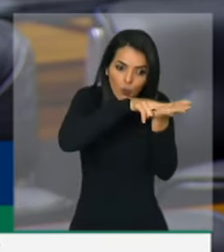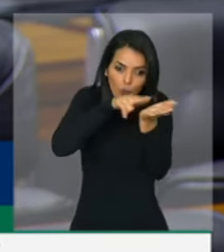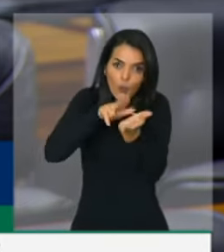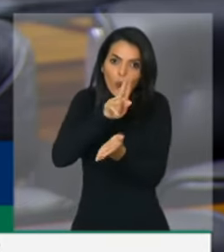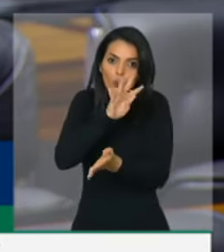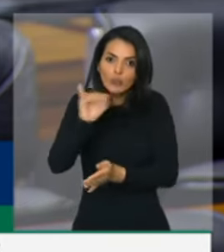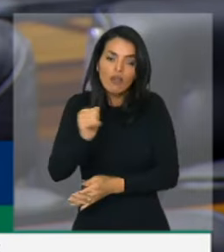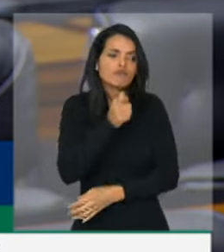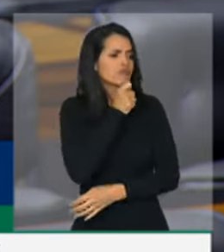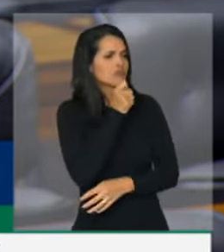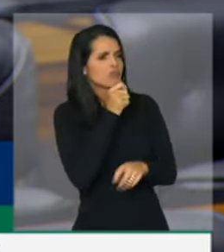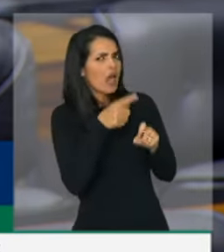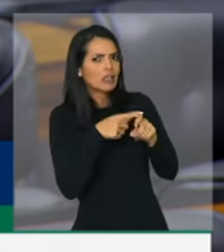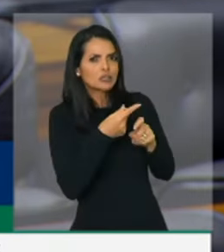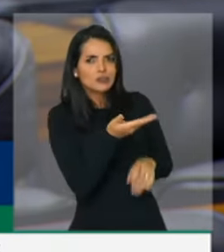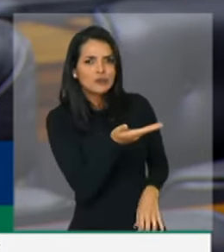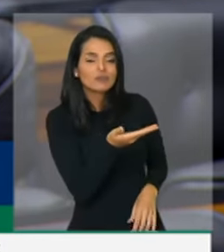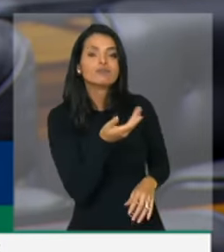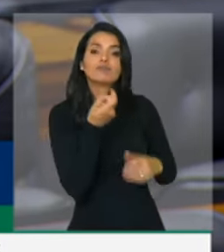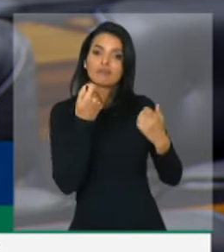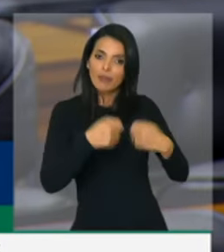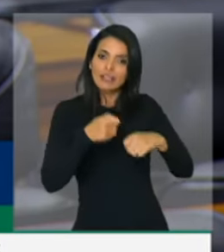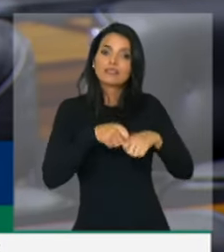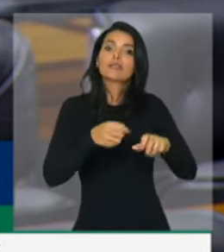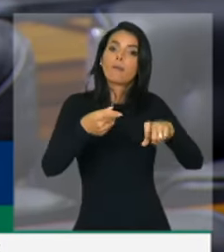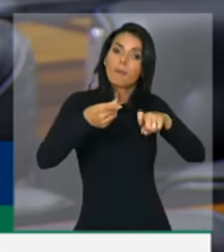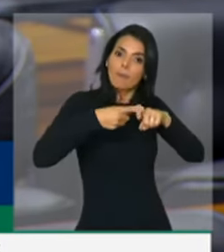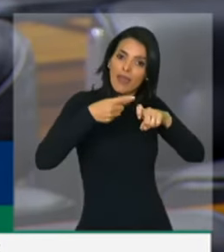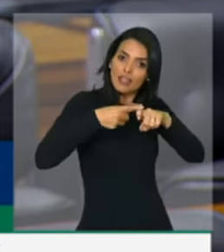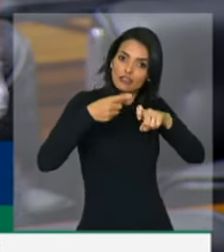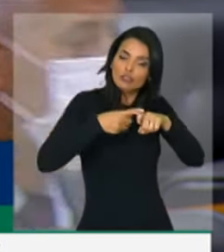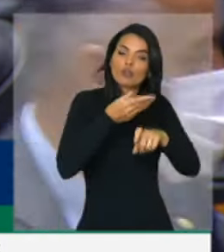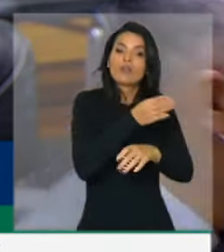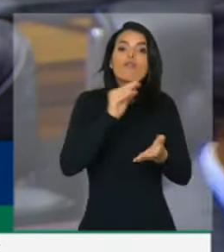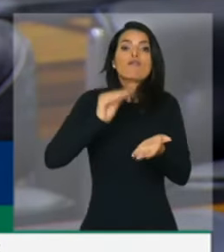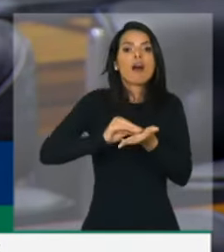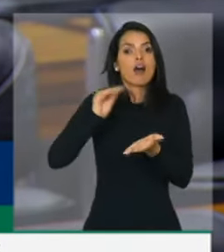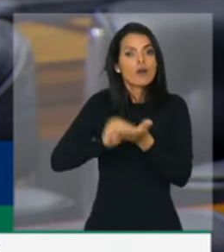UTI DEPENDE DE MÉDICO. TAMBÉM ESTÁ EM FALTA E PRECISAMOS TRABALHAR ISSO.